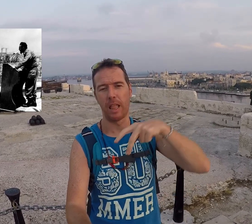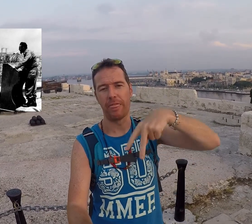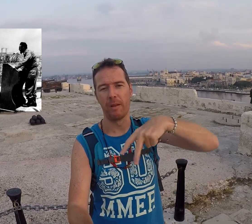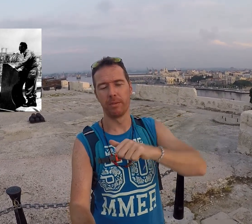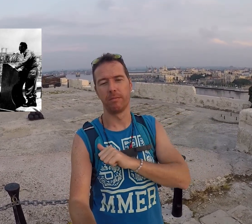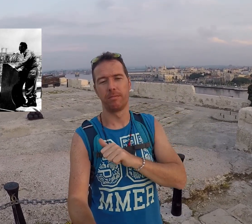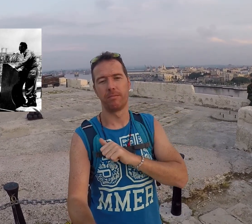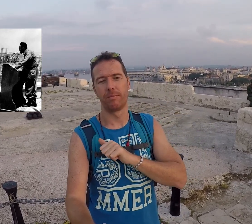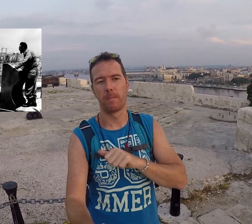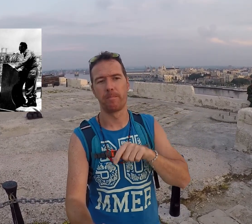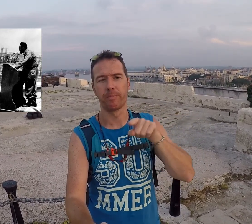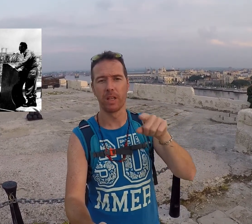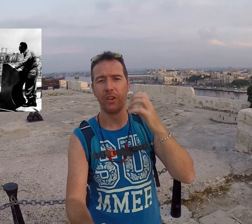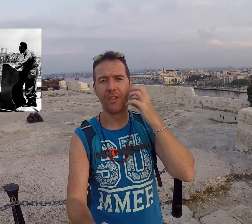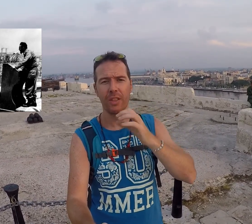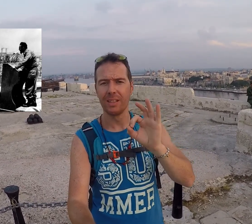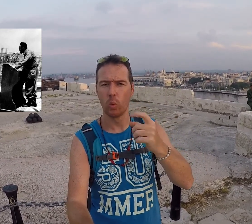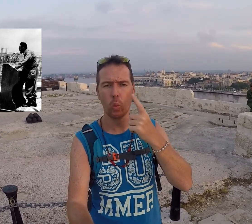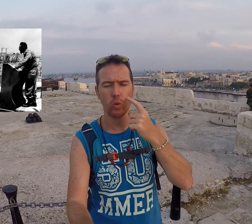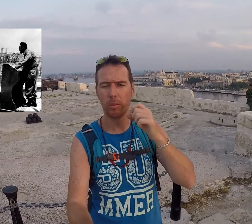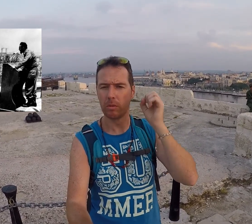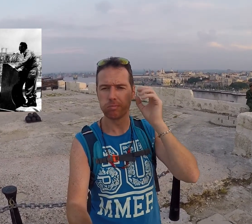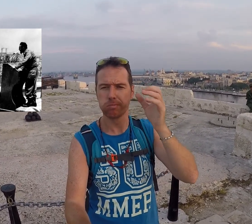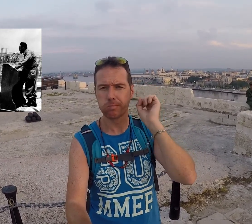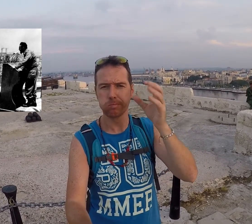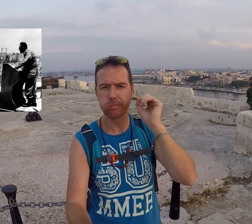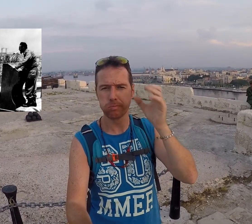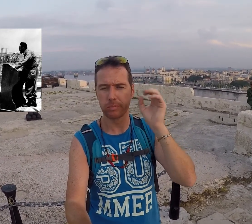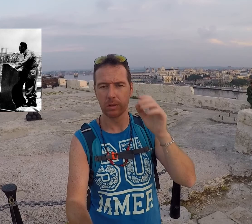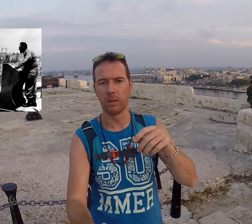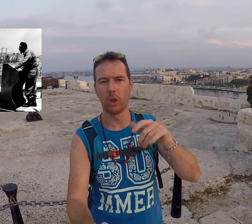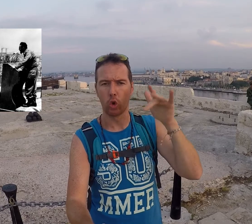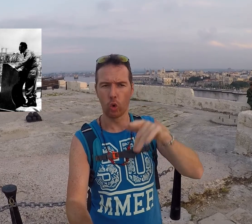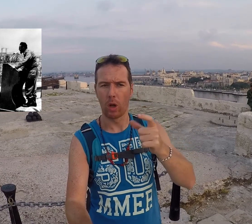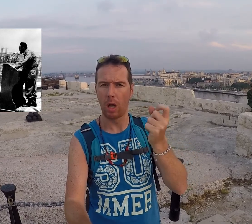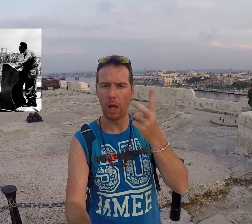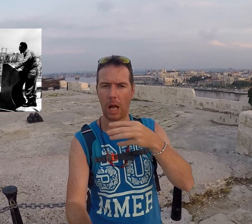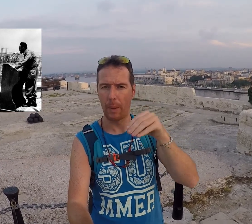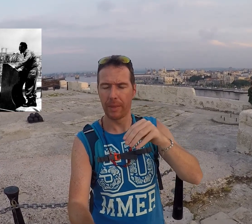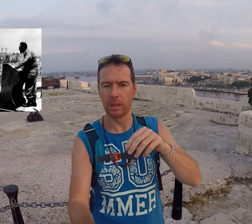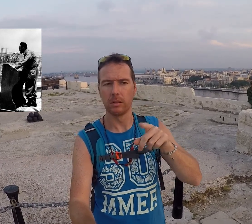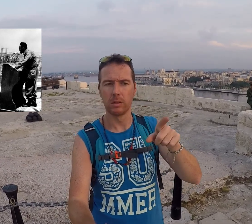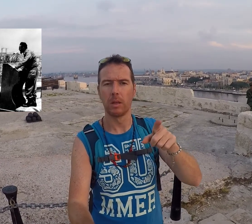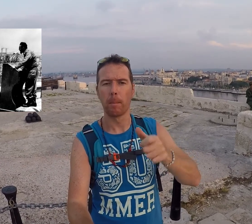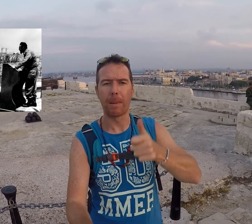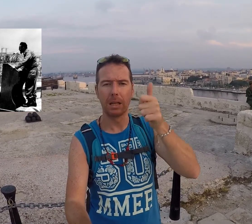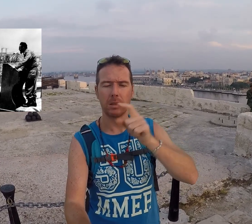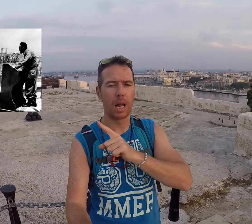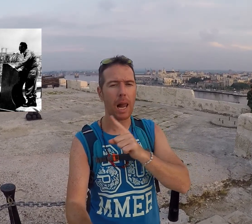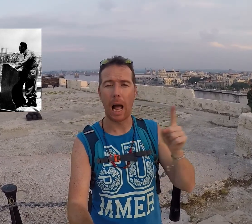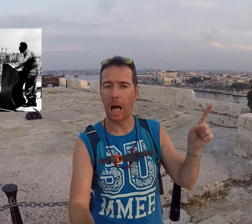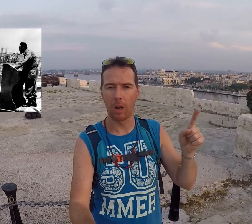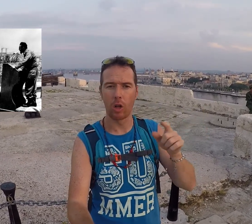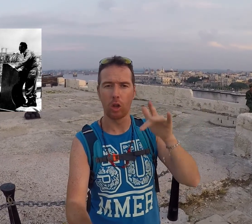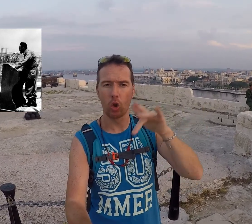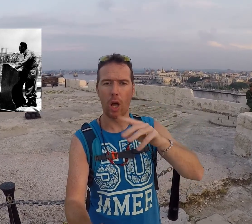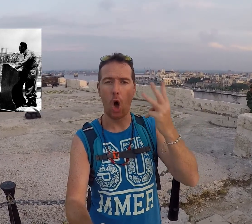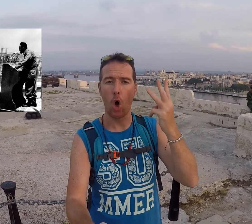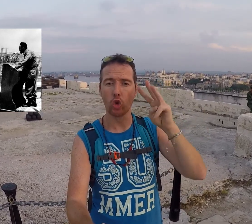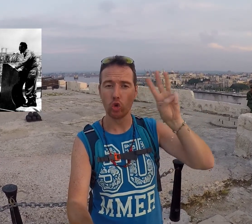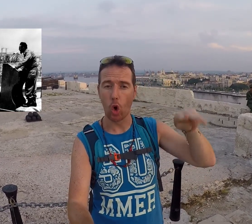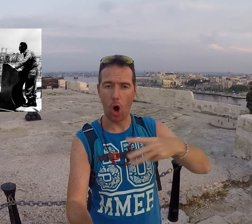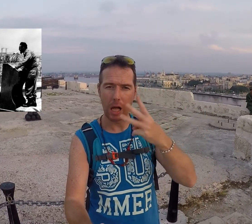Y estaban de pie muchas horas; el discurso más largo que dio Fidel fue de 8 horas